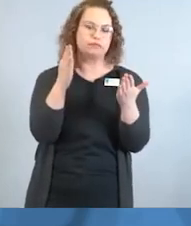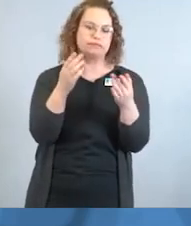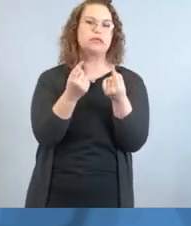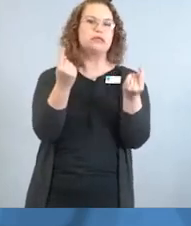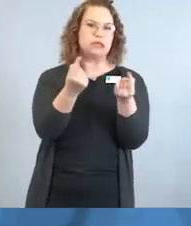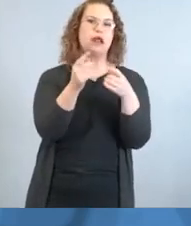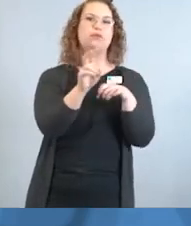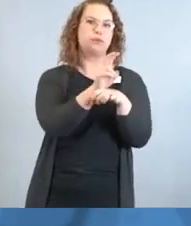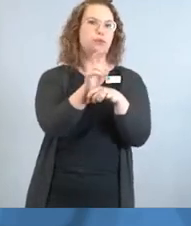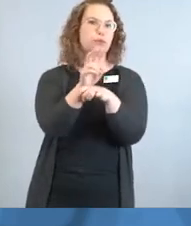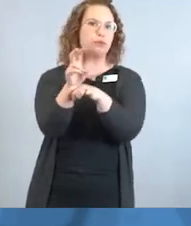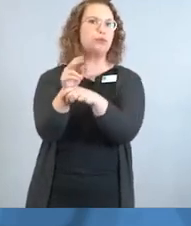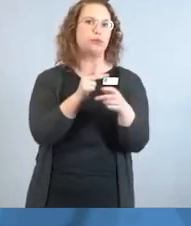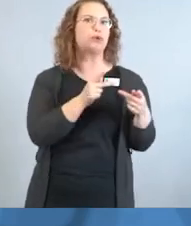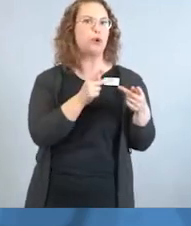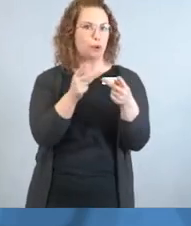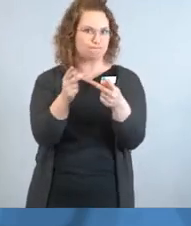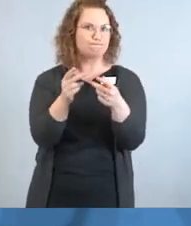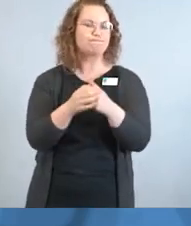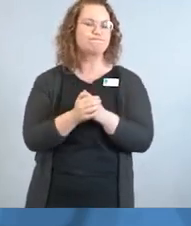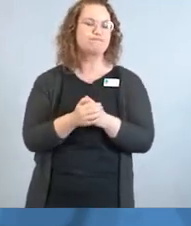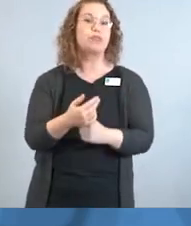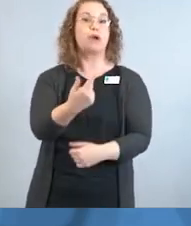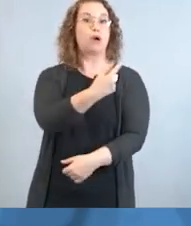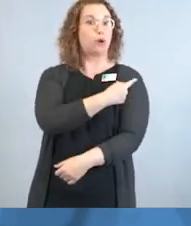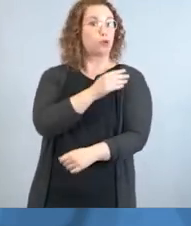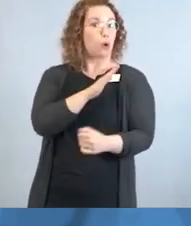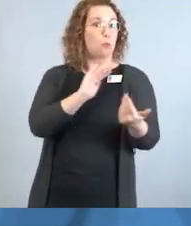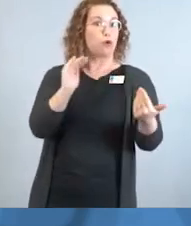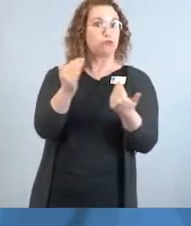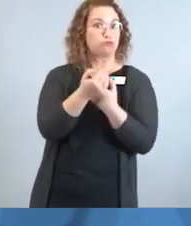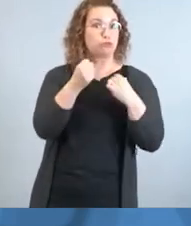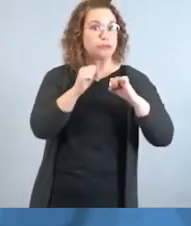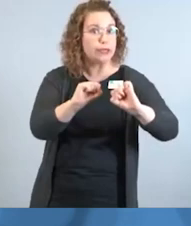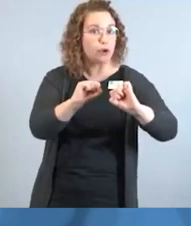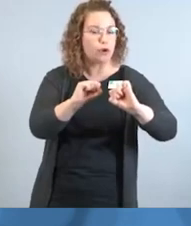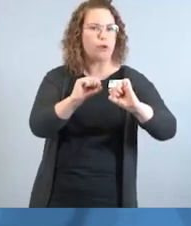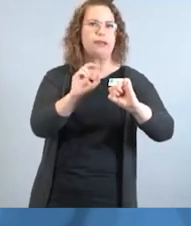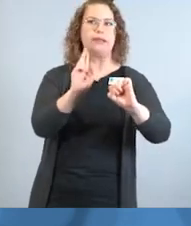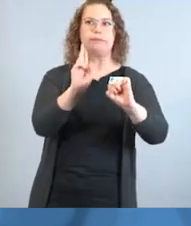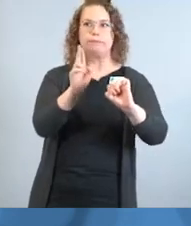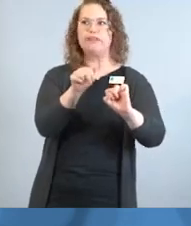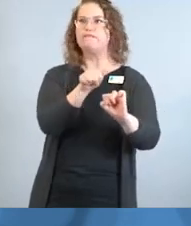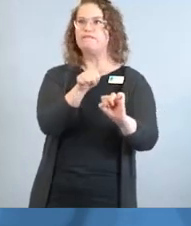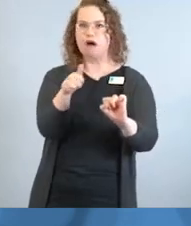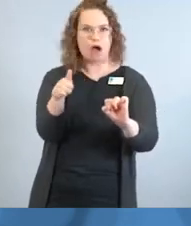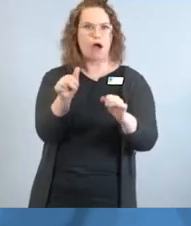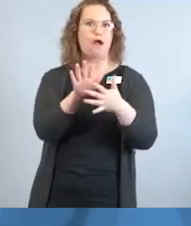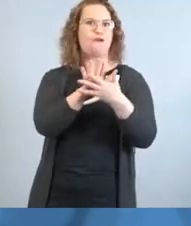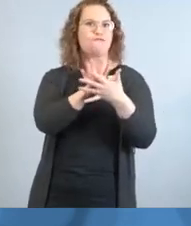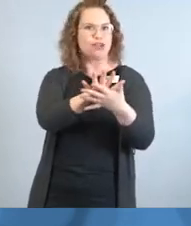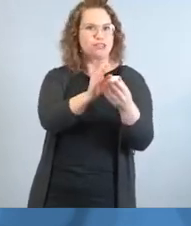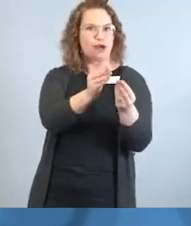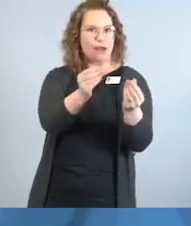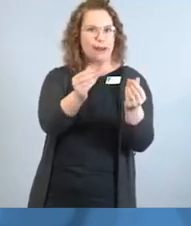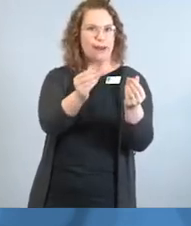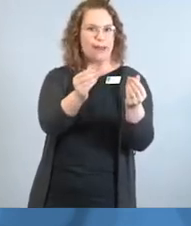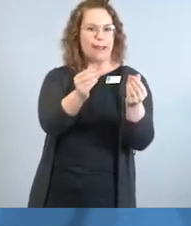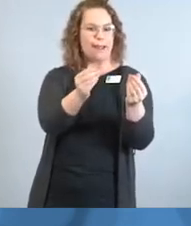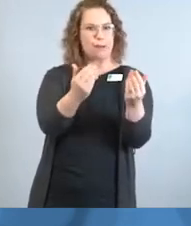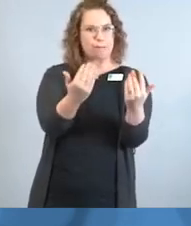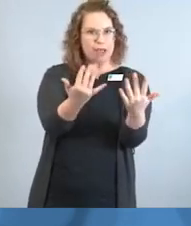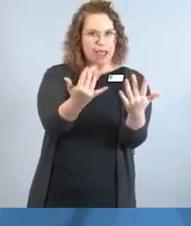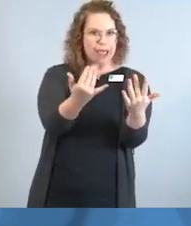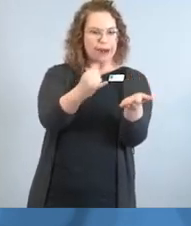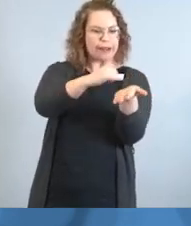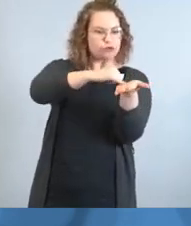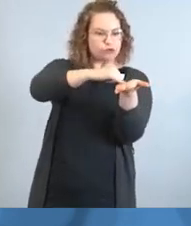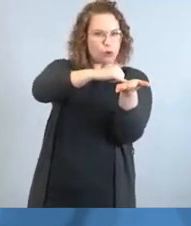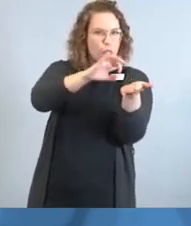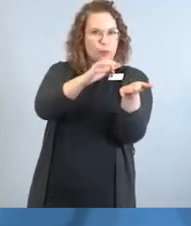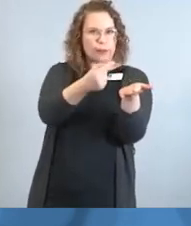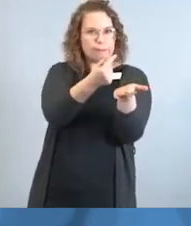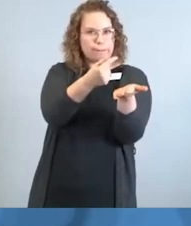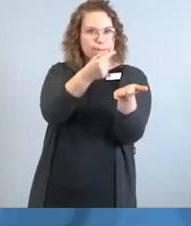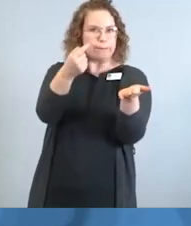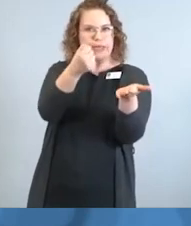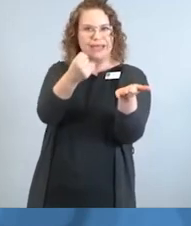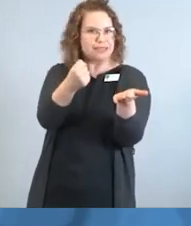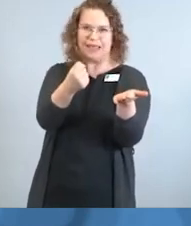Rokotteen suojatehoon ei ainoastaan vaikuta vasta-aineiden ja solujen kesto, vaan myös se, miten paljon virukset muuntuvat.